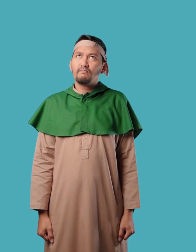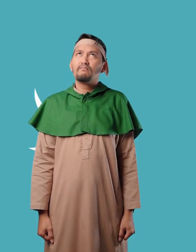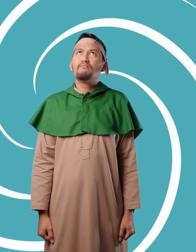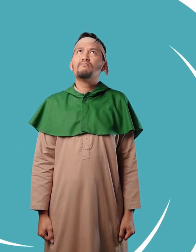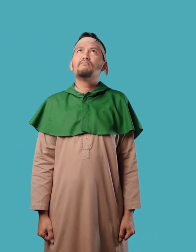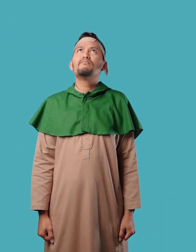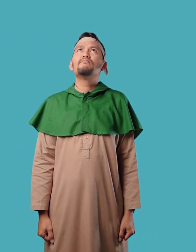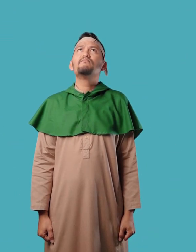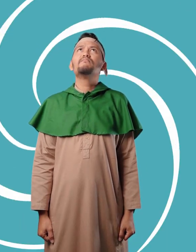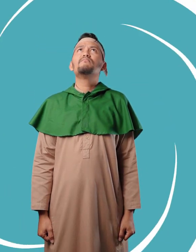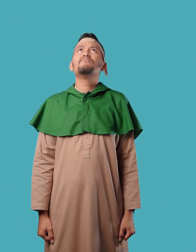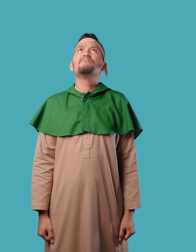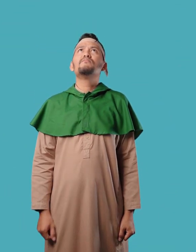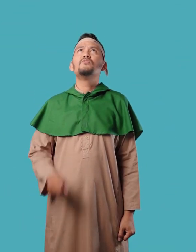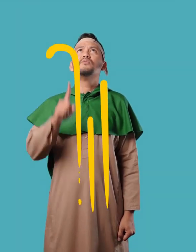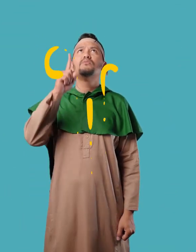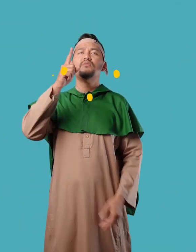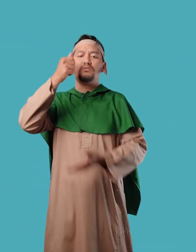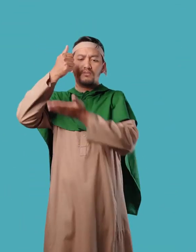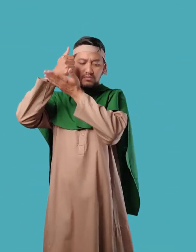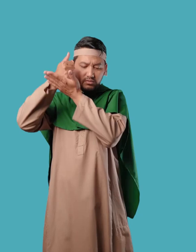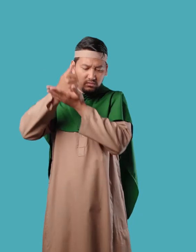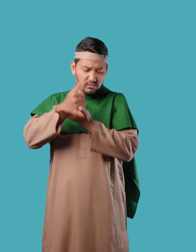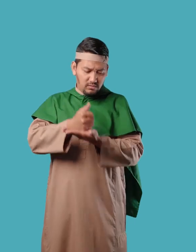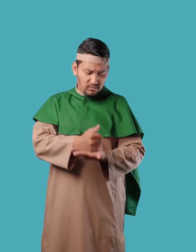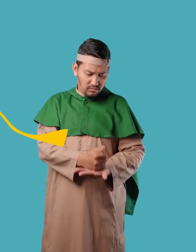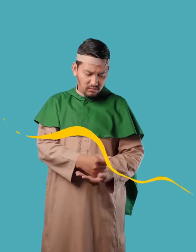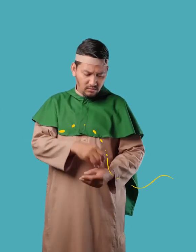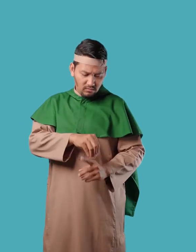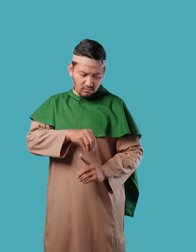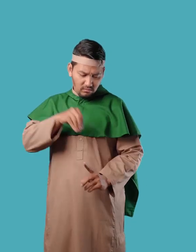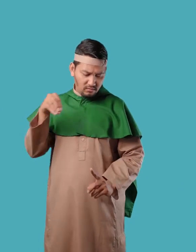bahkan ada beberapa yang menyumbang kayu untuk membakar Nabi Ibrahim